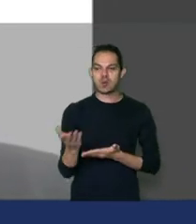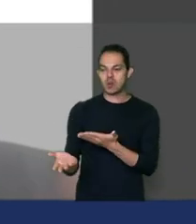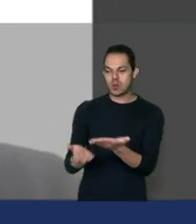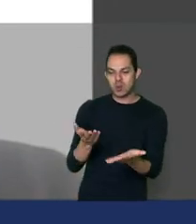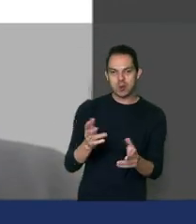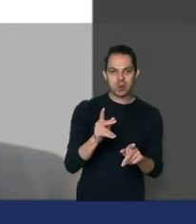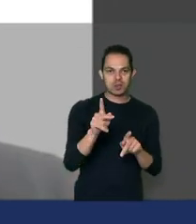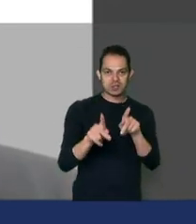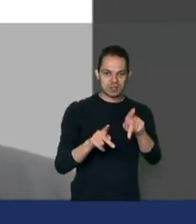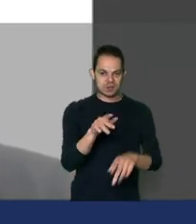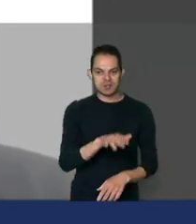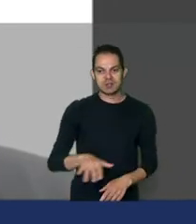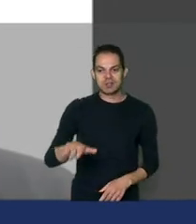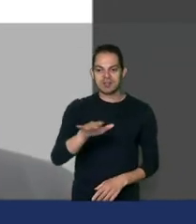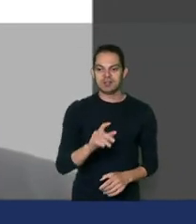DOS EMPREGOS , A VOLTA DE UMA ECONOMIA QUE CUIDE DAS